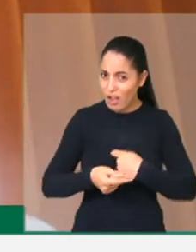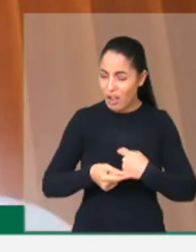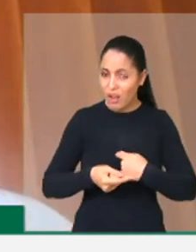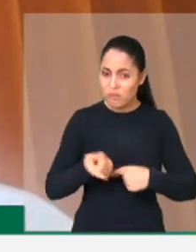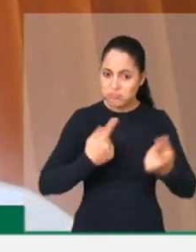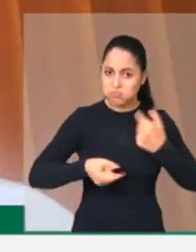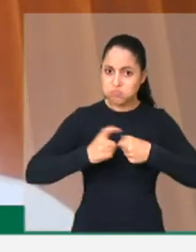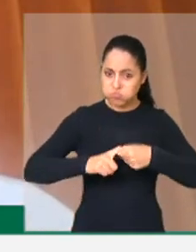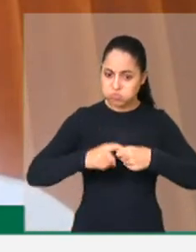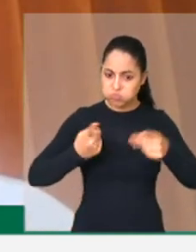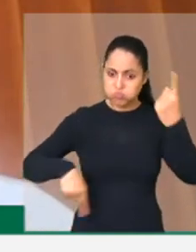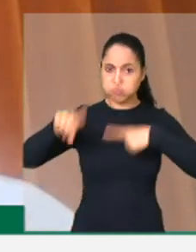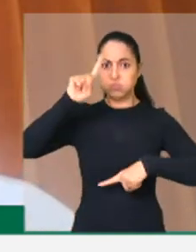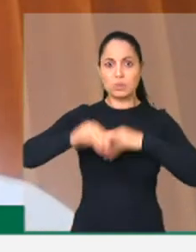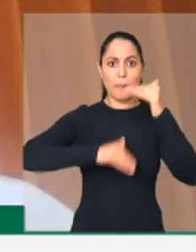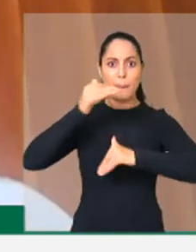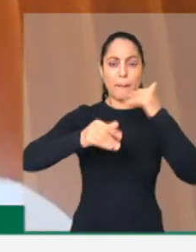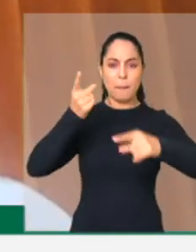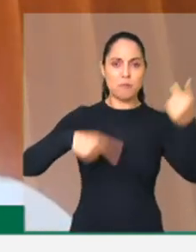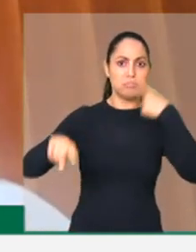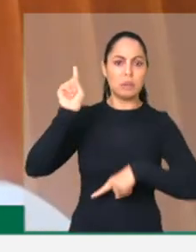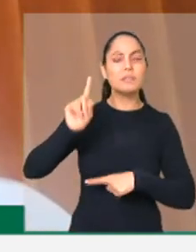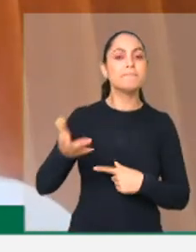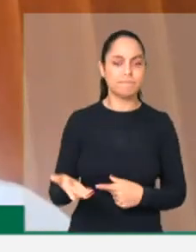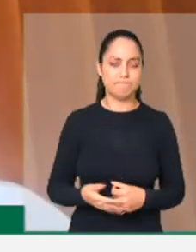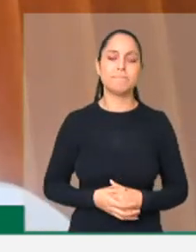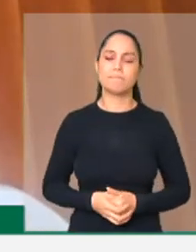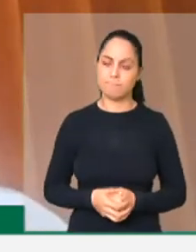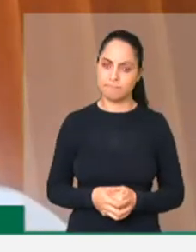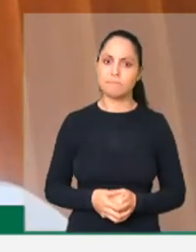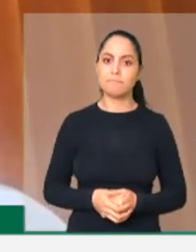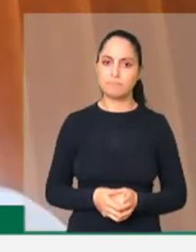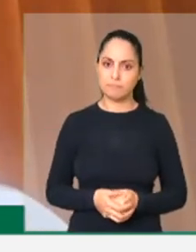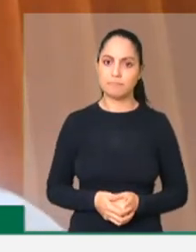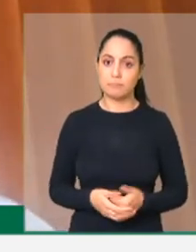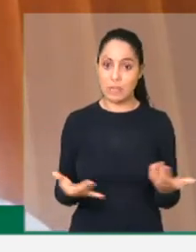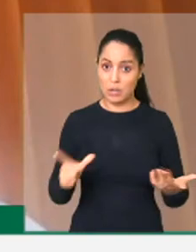AMAZÔNIA? ESSAS SÃO AS CRÍTICAS QUE NÓS--